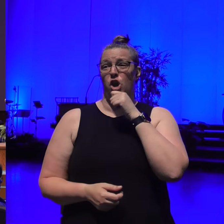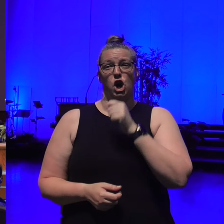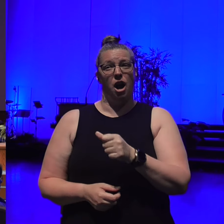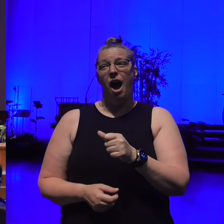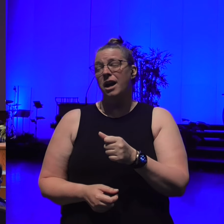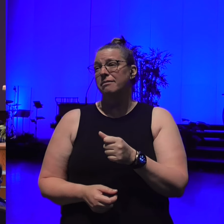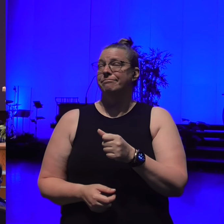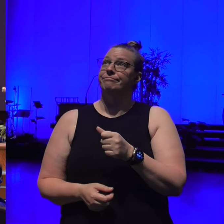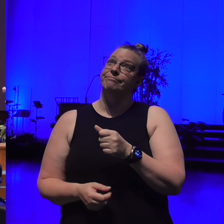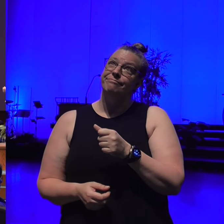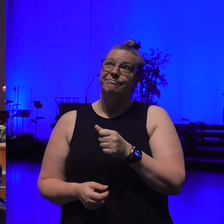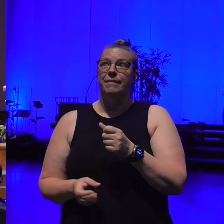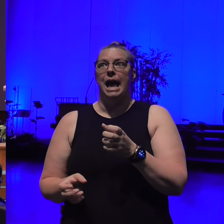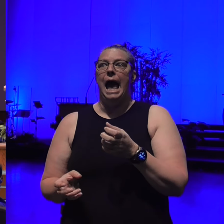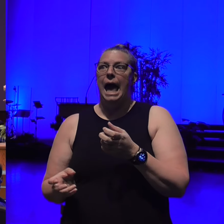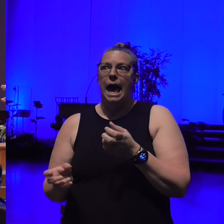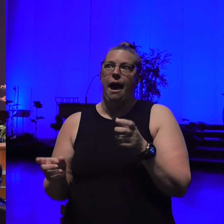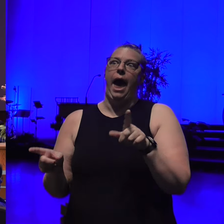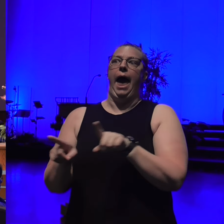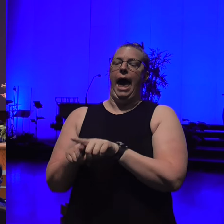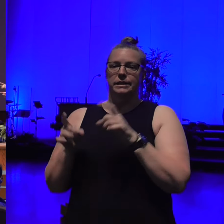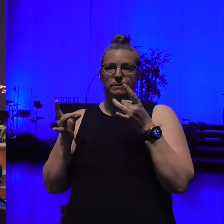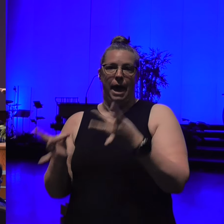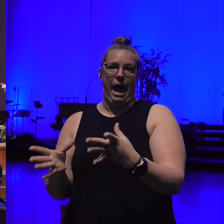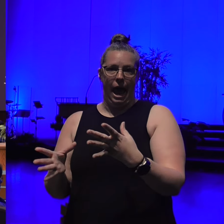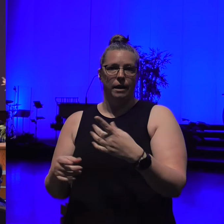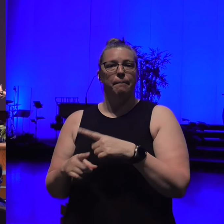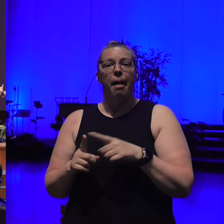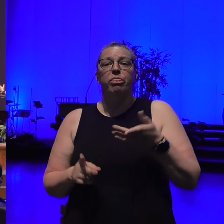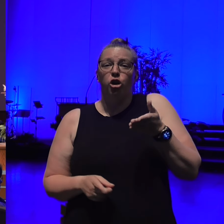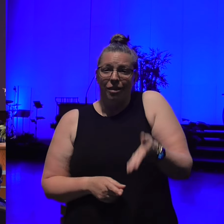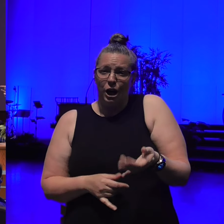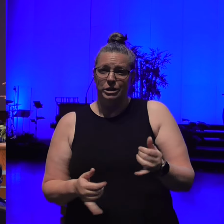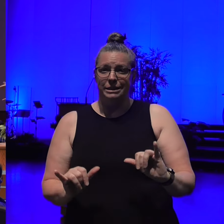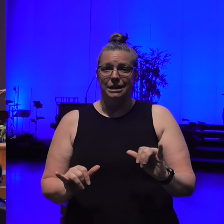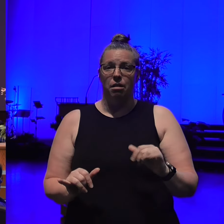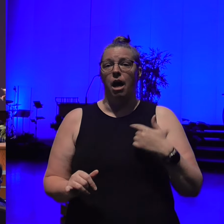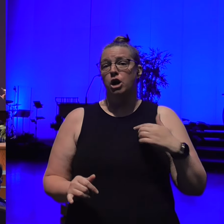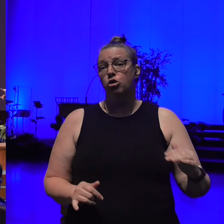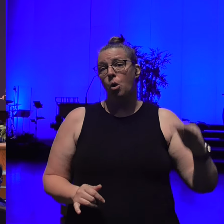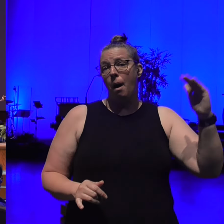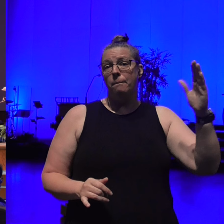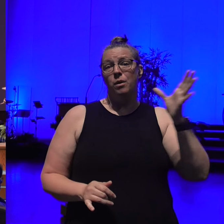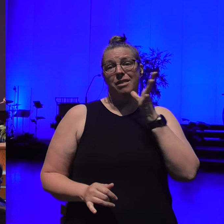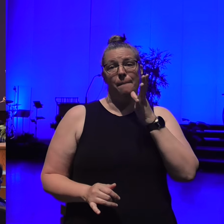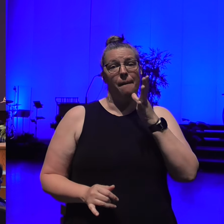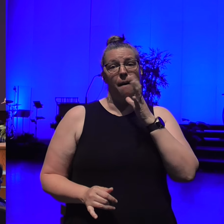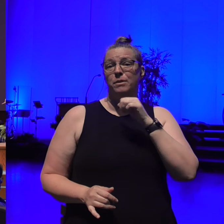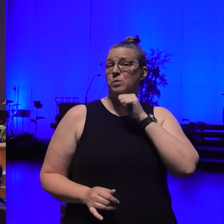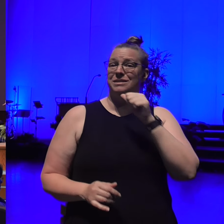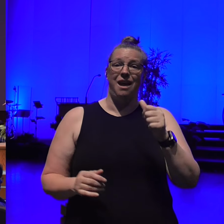están ahí Crecer con una buena madre que no era emocionalmente inteligente o se tomaba las cosas